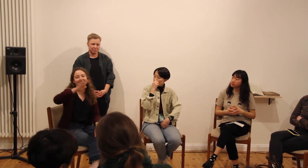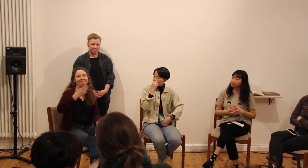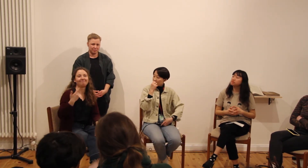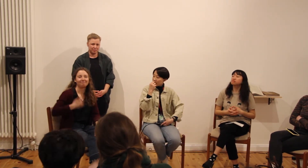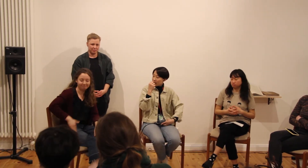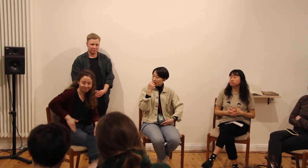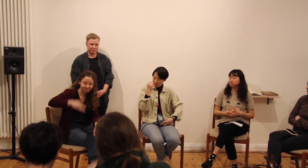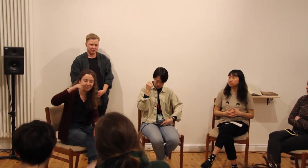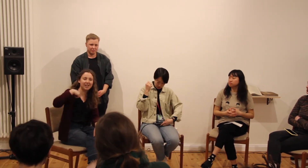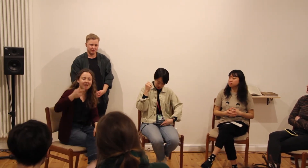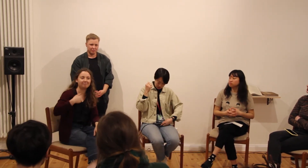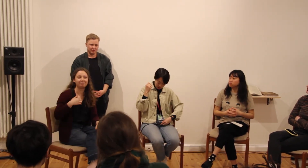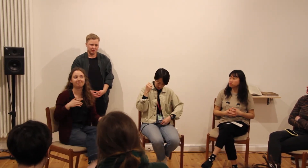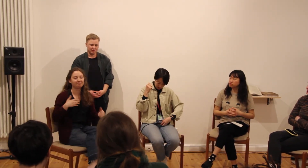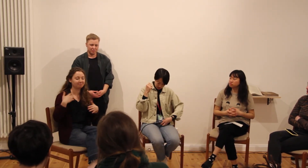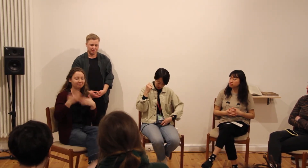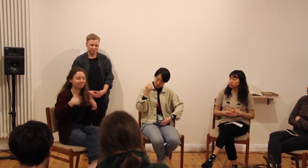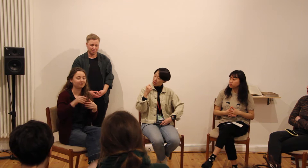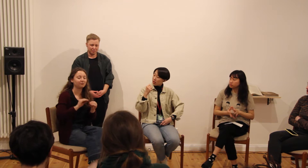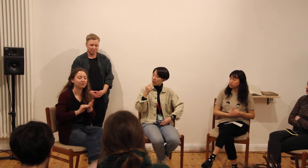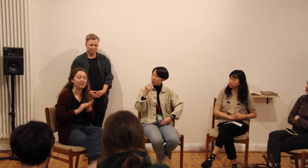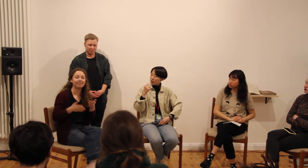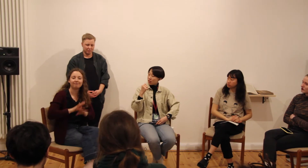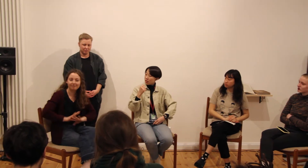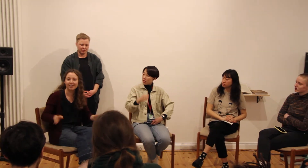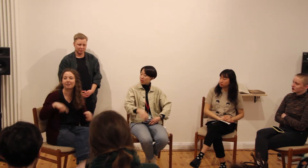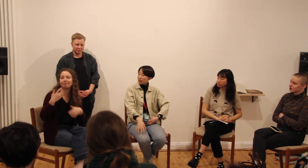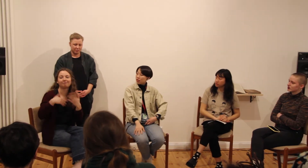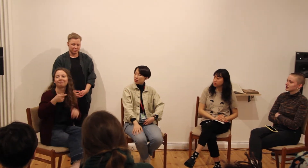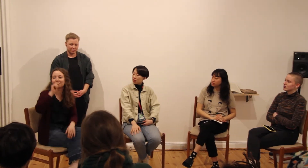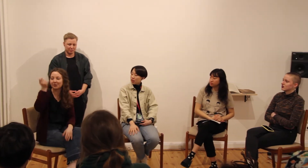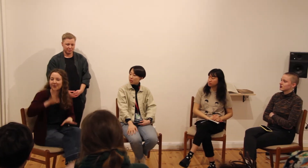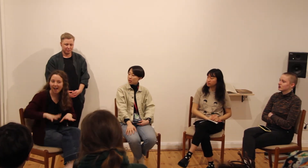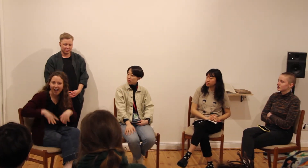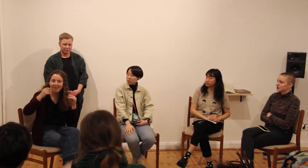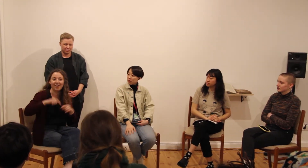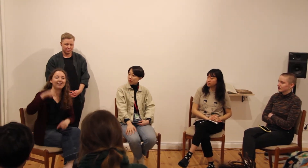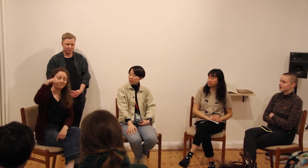in der Nähe von Leipzig und nachdem ich meine Schule fertig hatte,